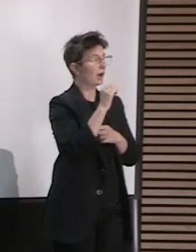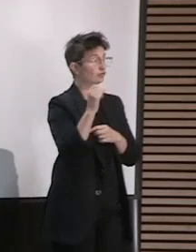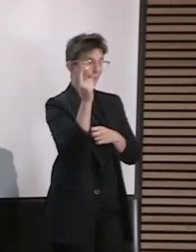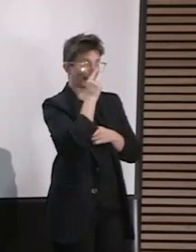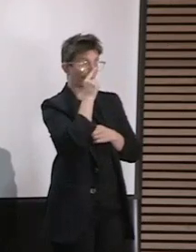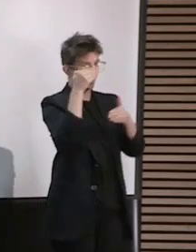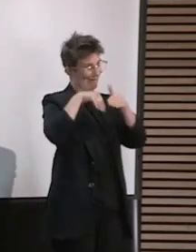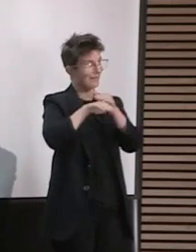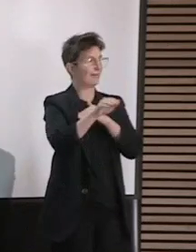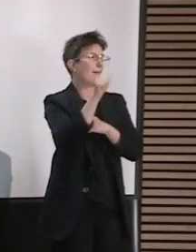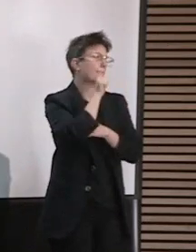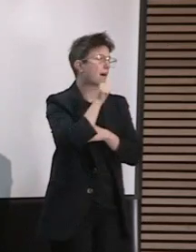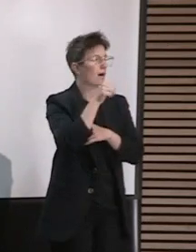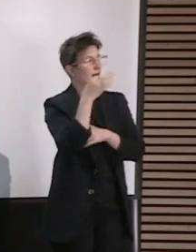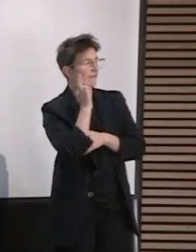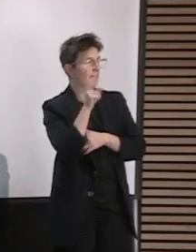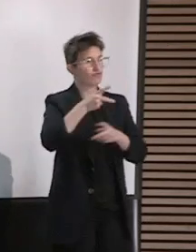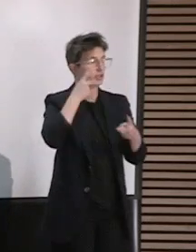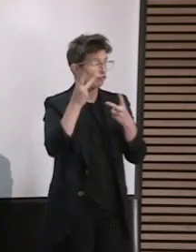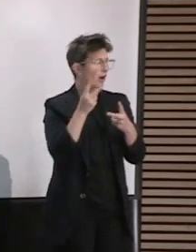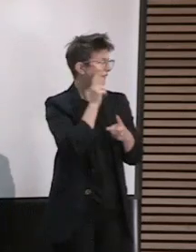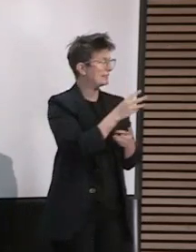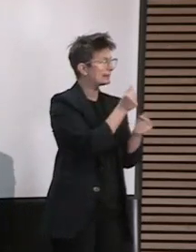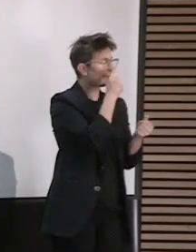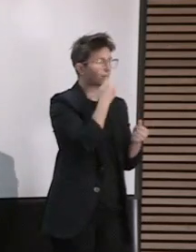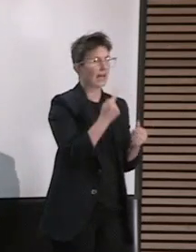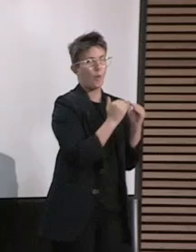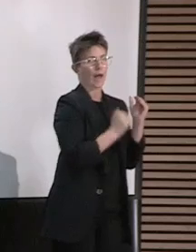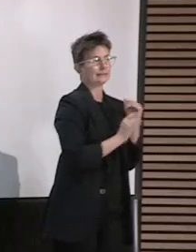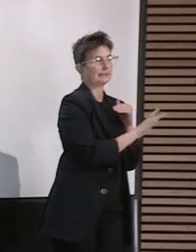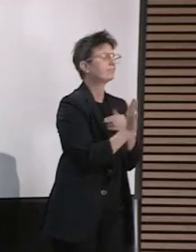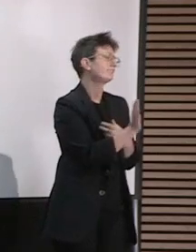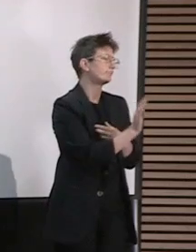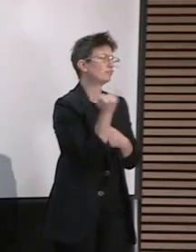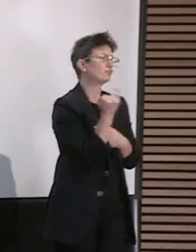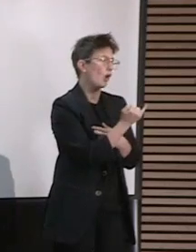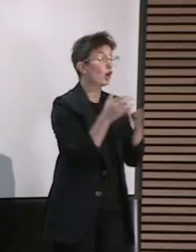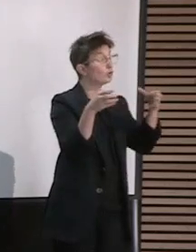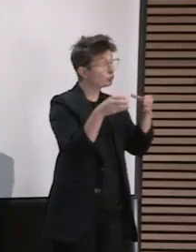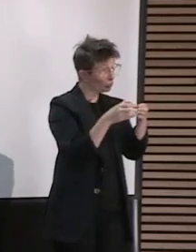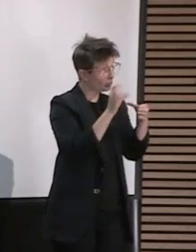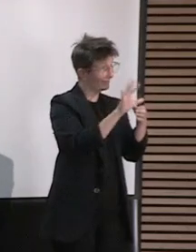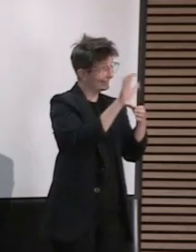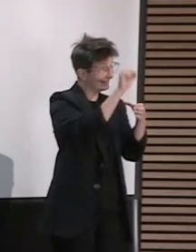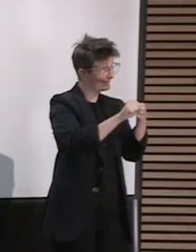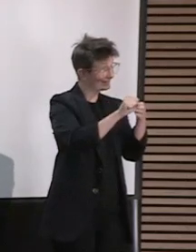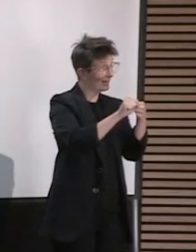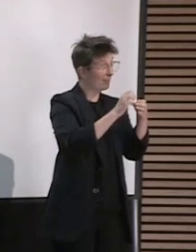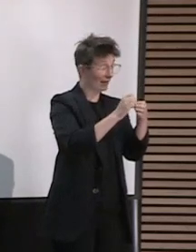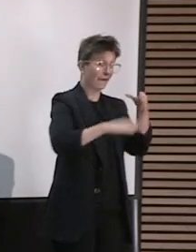roopu roopu. Me whakahoki e au-